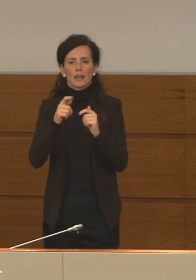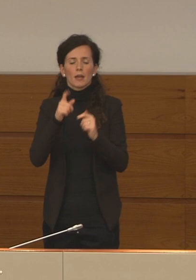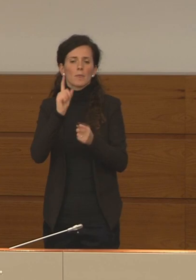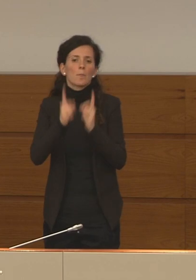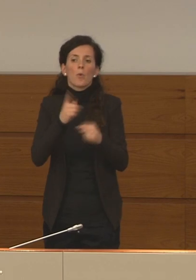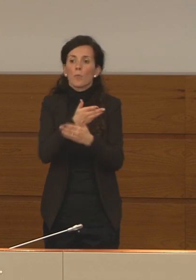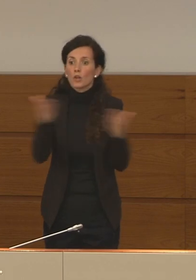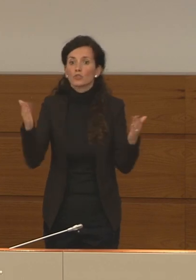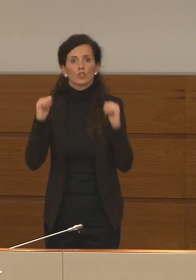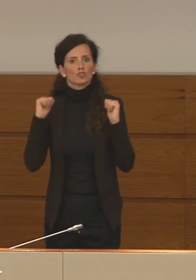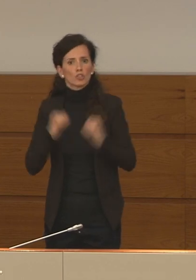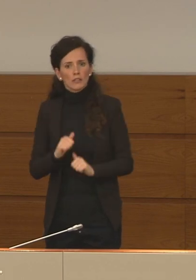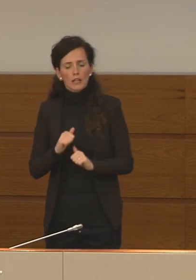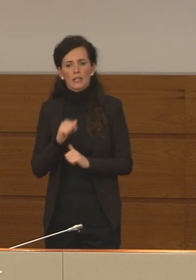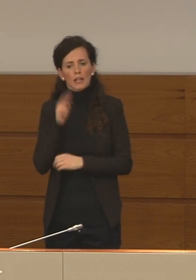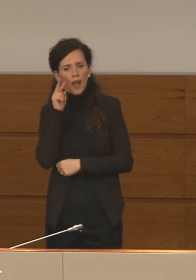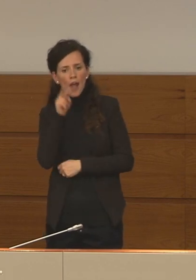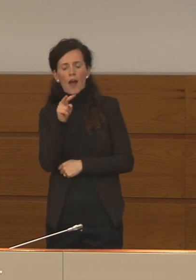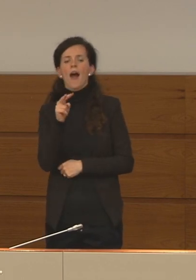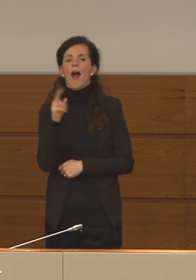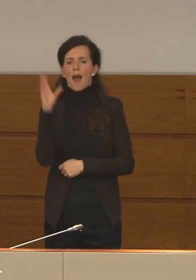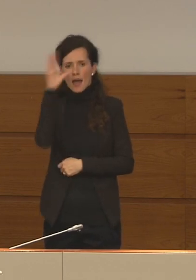cittadini, l'andamento di questo tipo. Credo che il